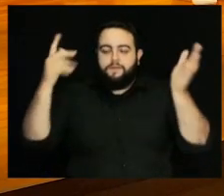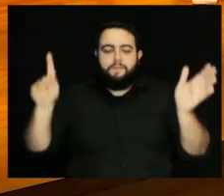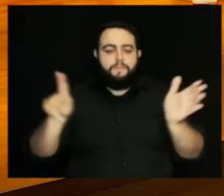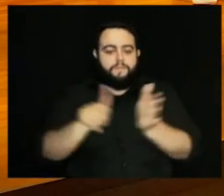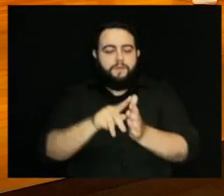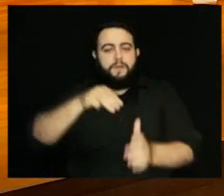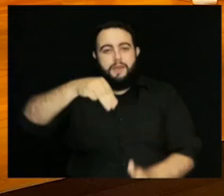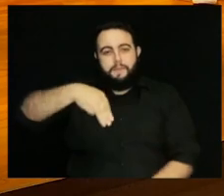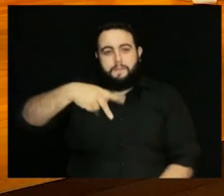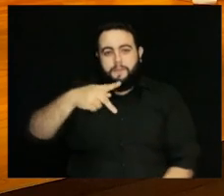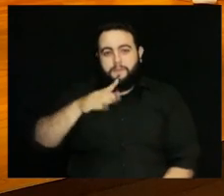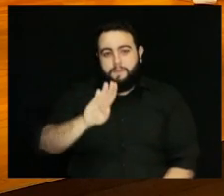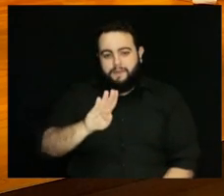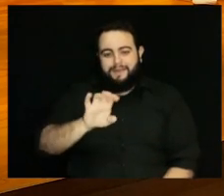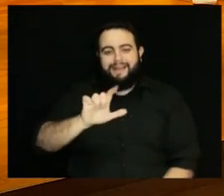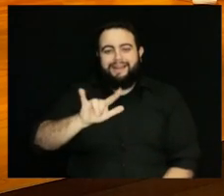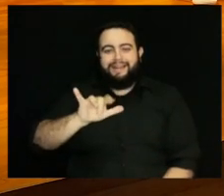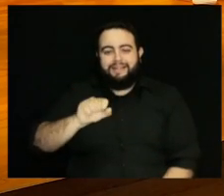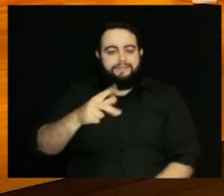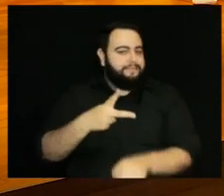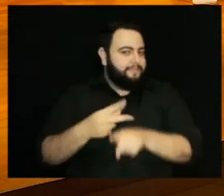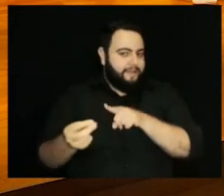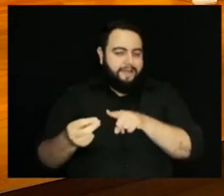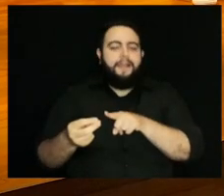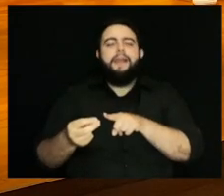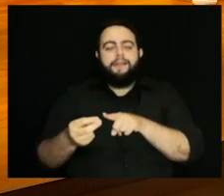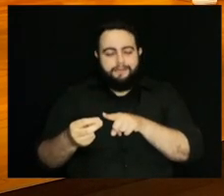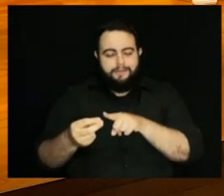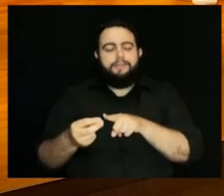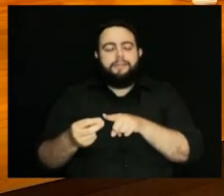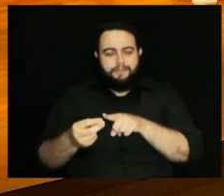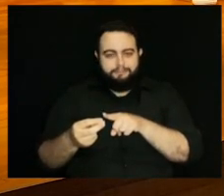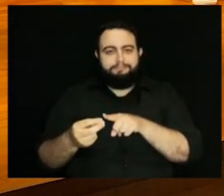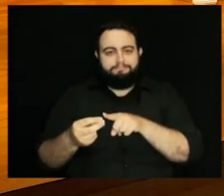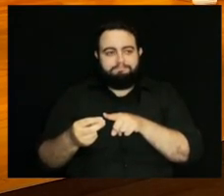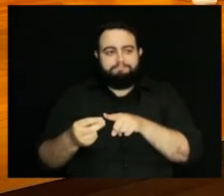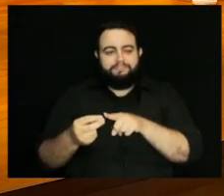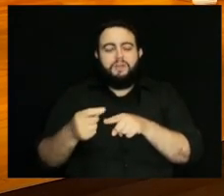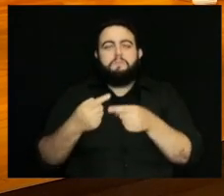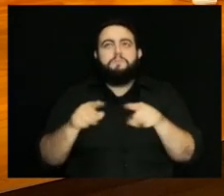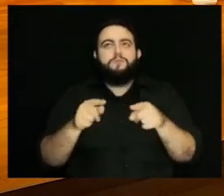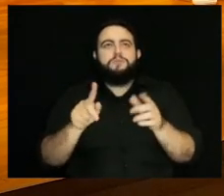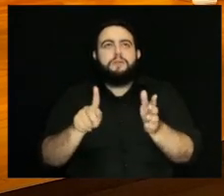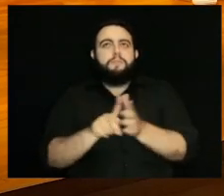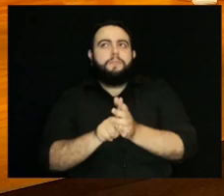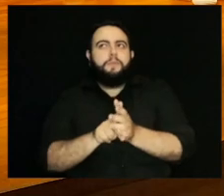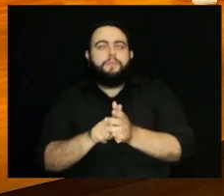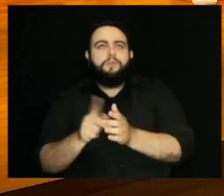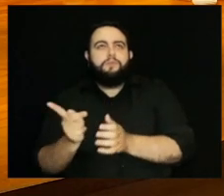ganha interpretando Arrastão, do Edu Lobo. e do Vinícius de Moraes. Já tinha tido em Porto